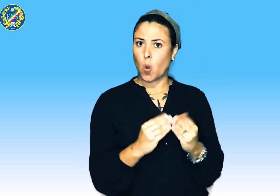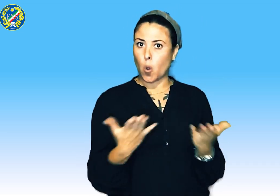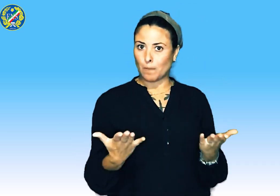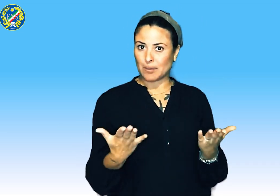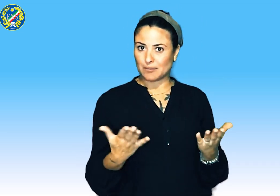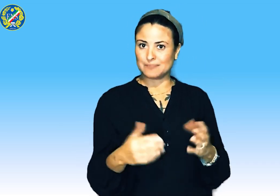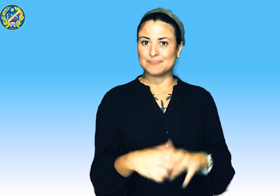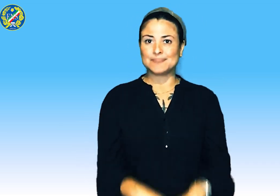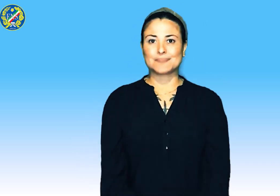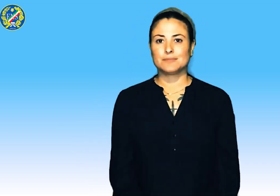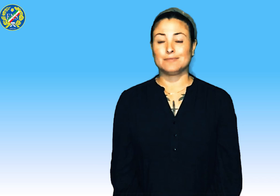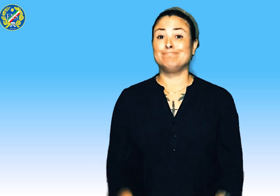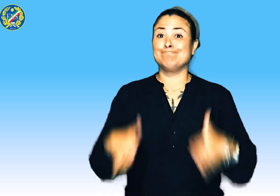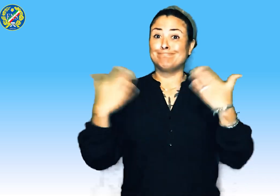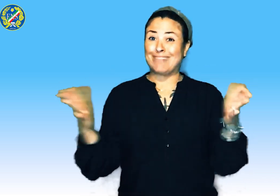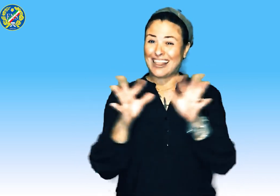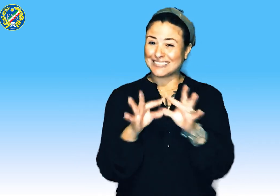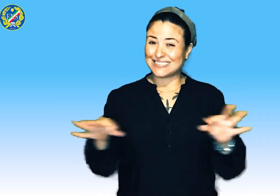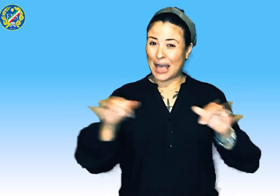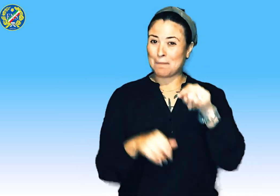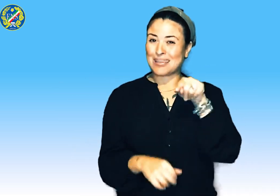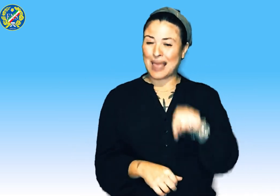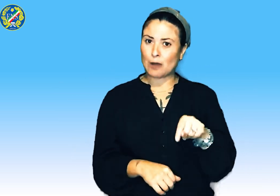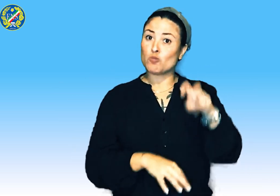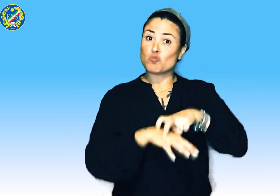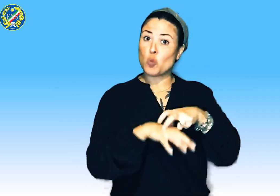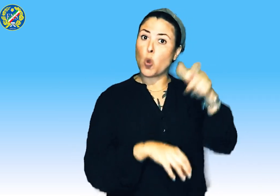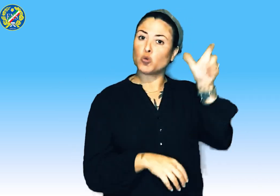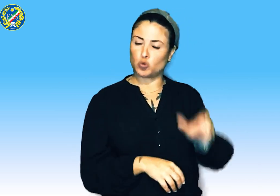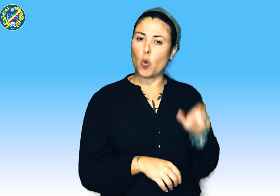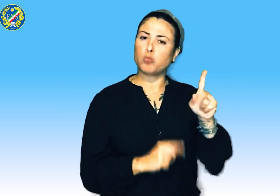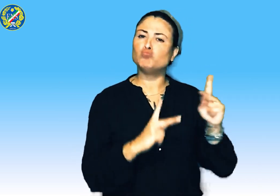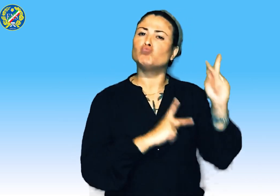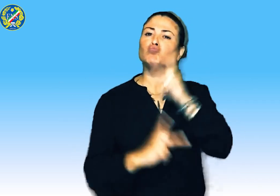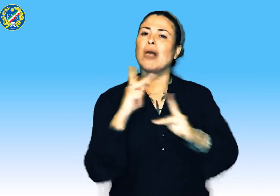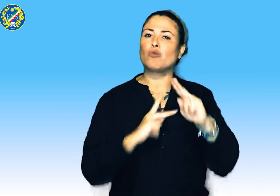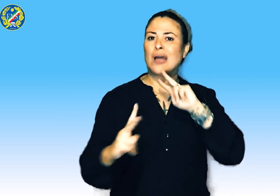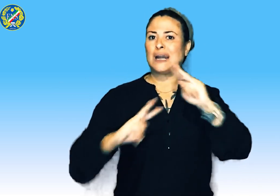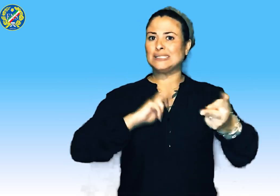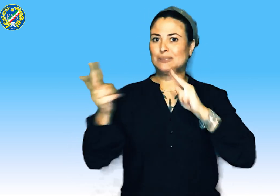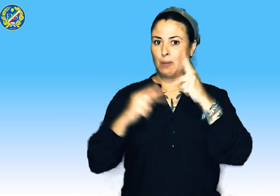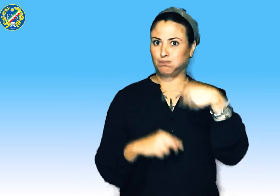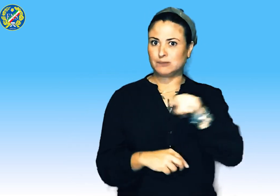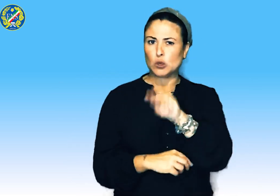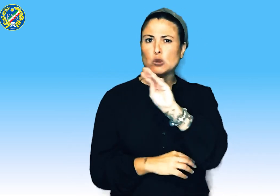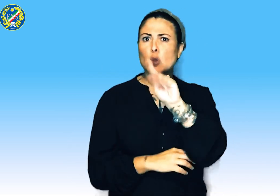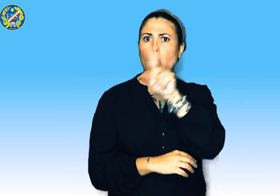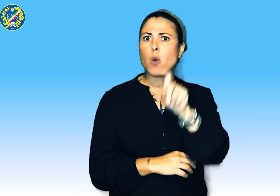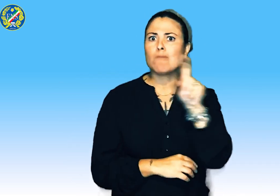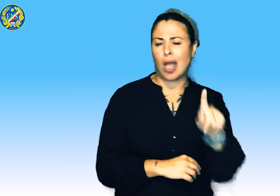(isolamento, confino, impossibilità di tornare a casa per un lunghissimo periodo),